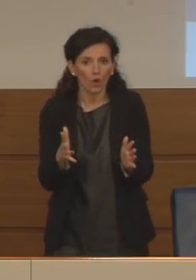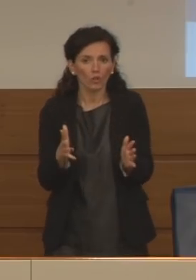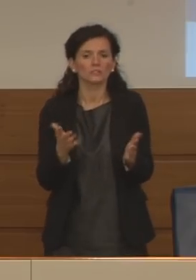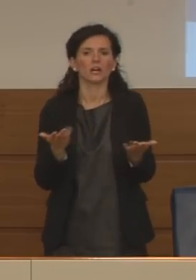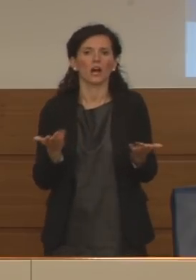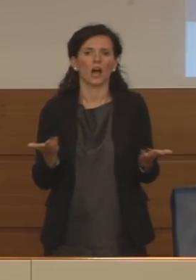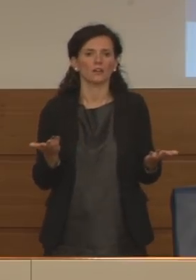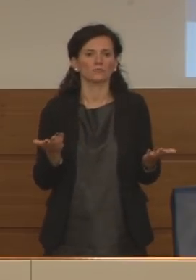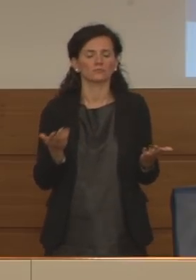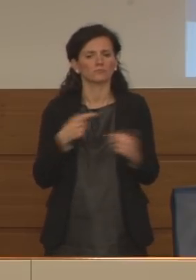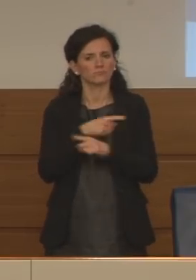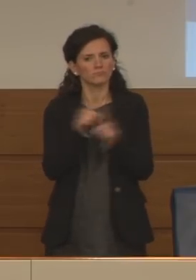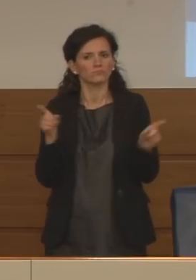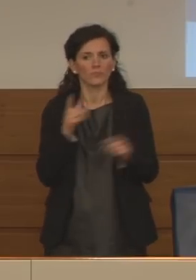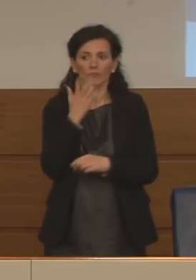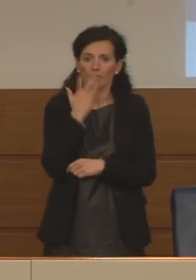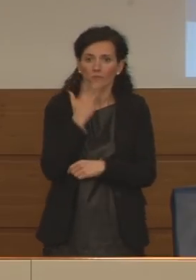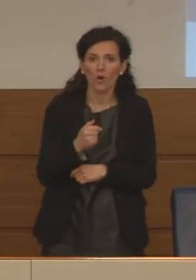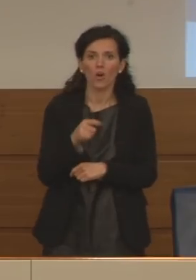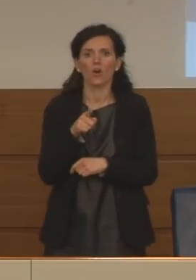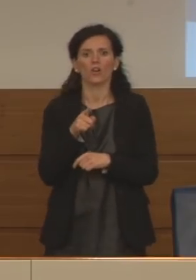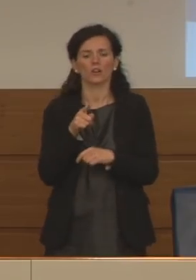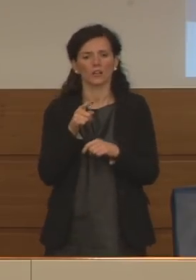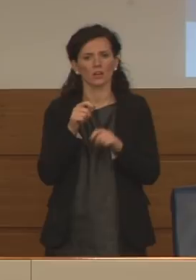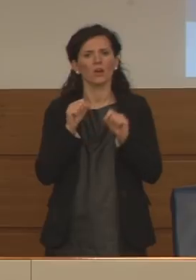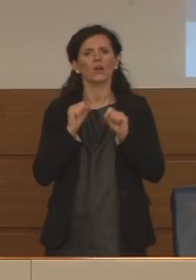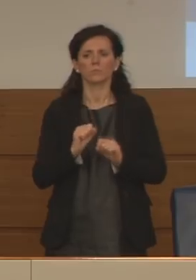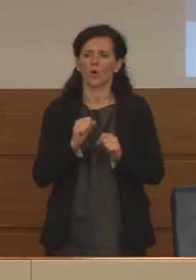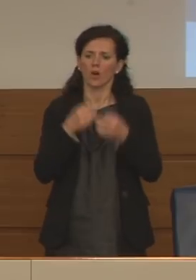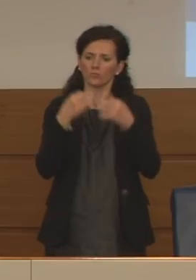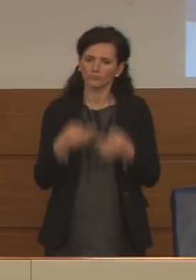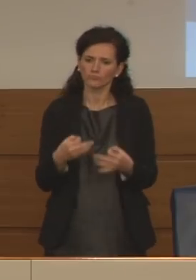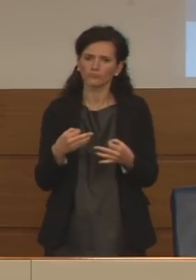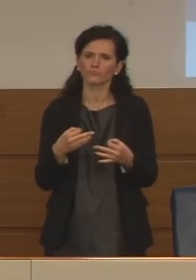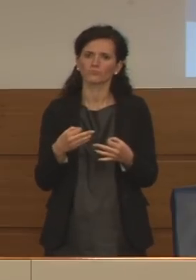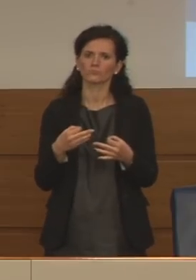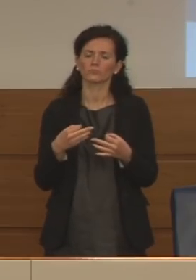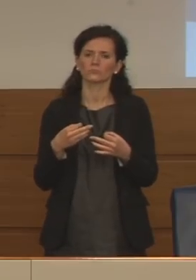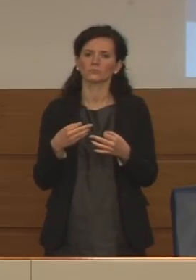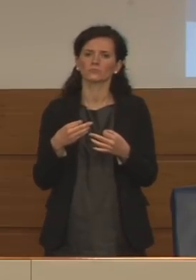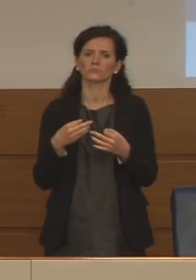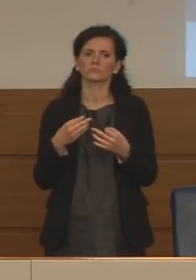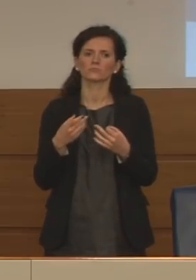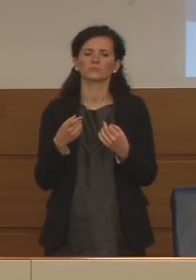voglia, possono assumere la decisione, anche per ragioni familiari, di